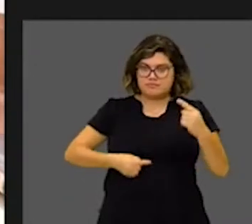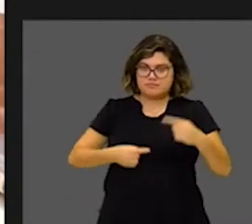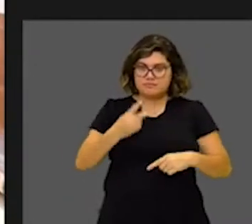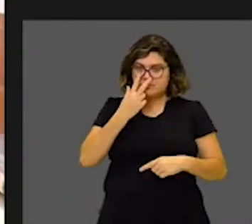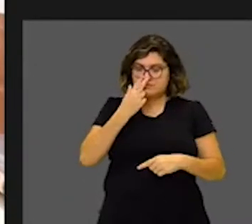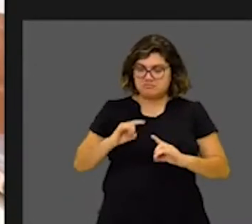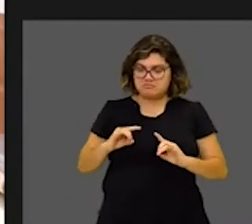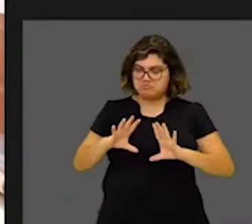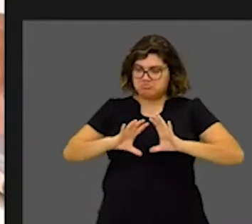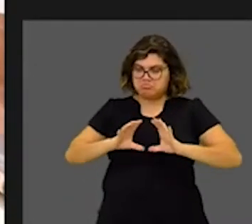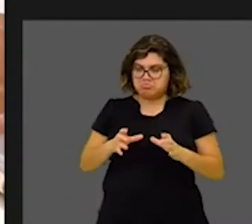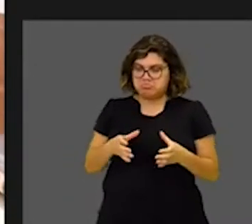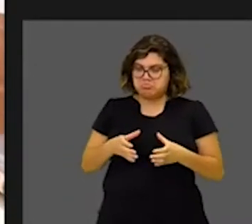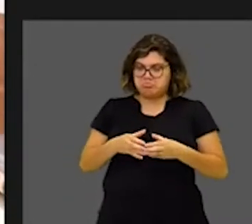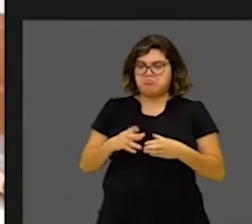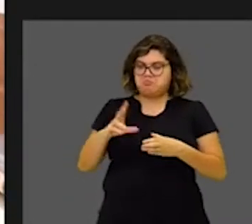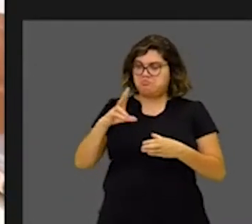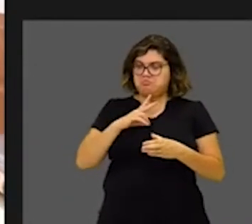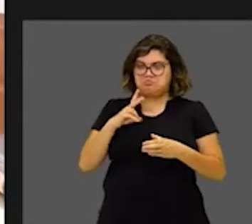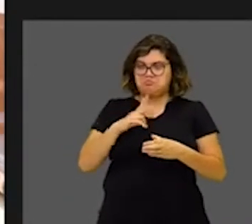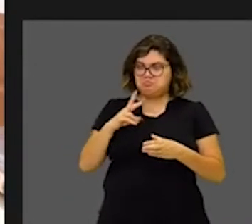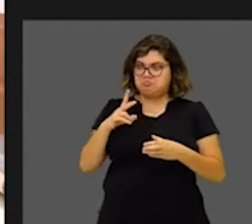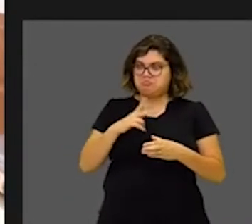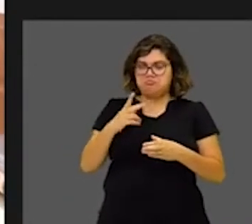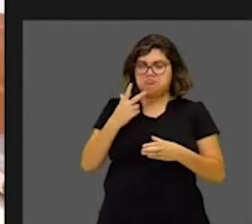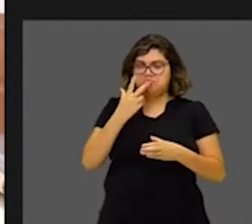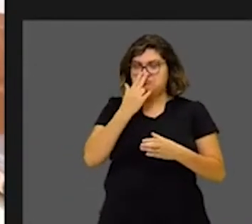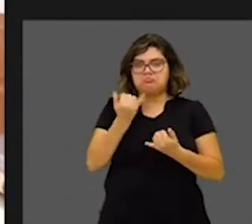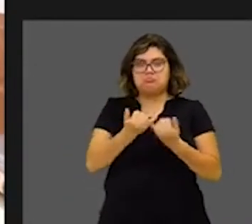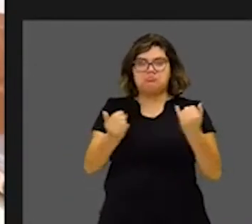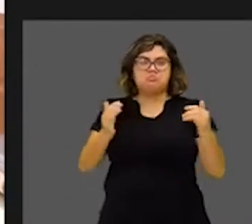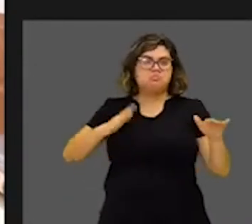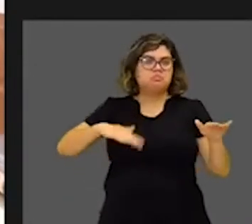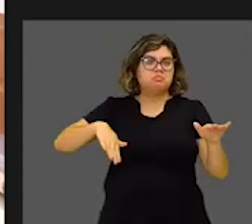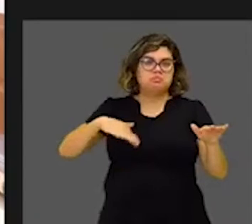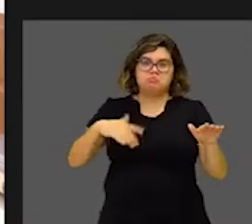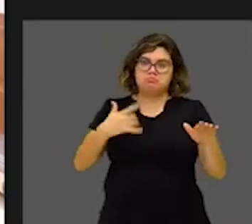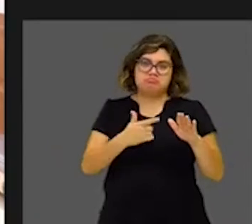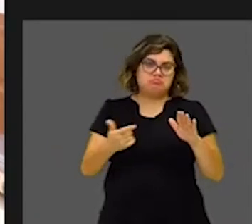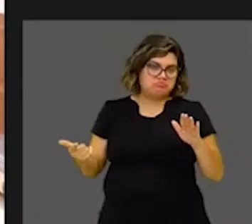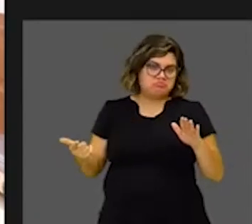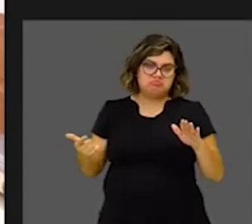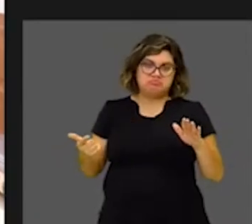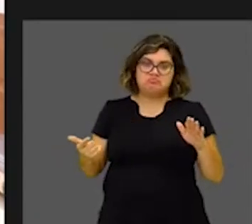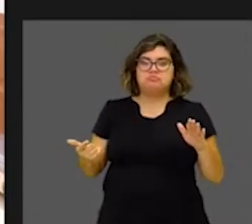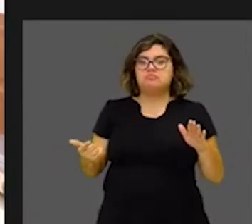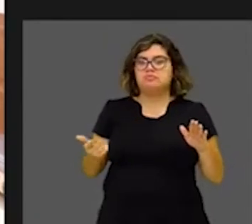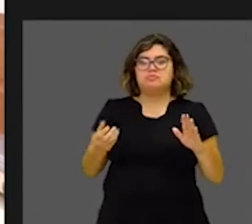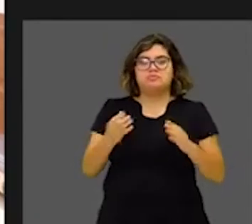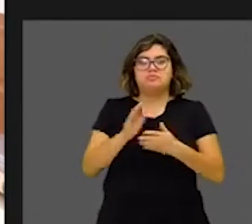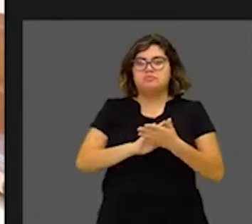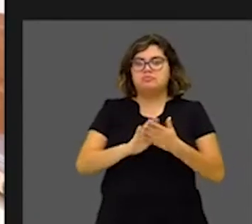um dreno lá um clube e não tinha nenhuma e é de institucionalização de uma previsão legal